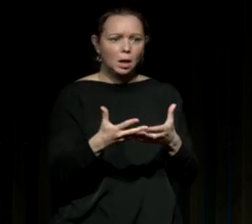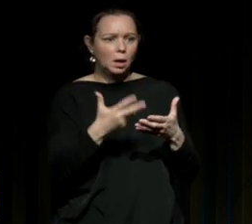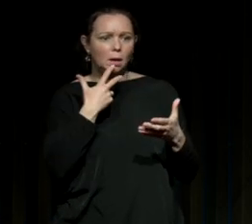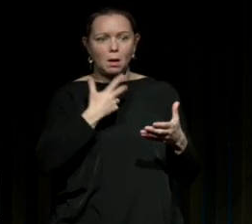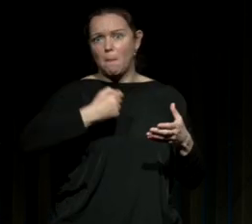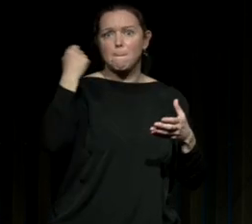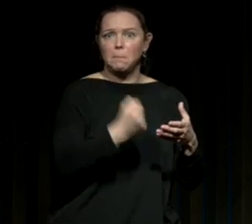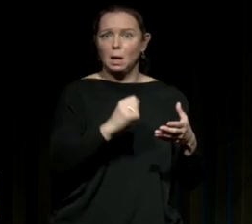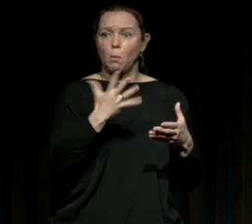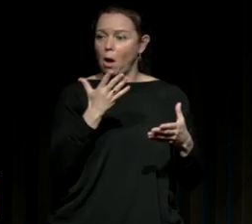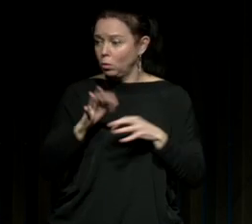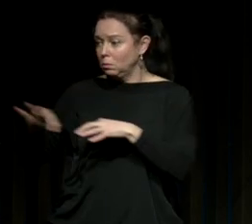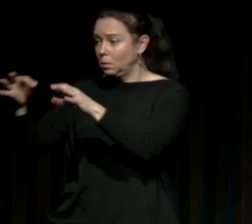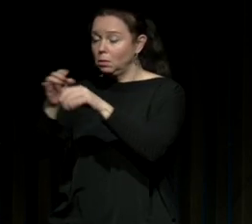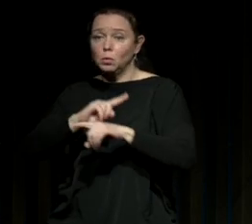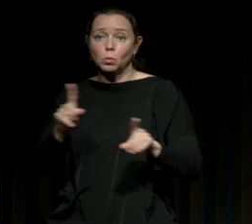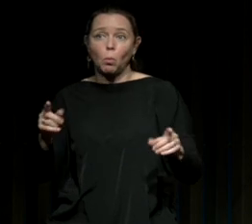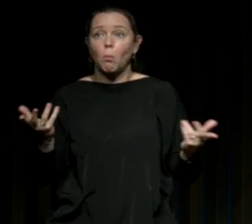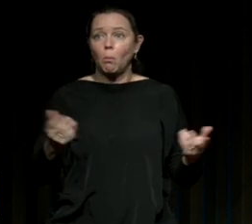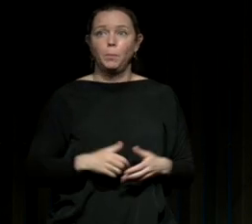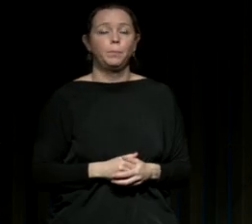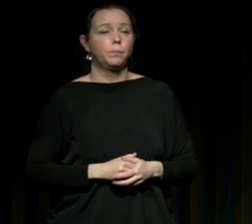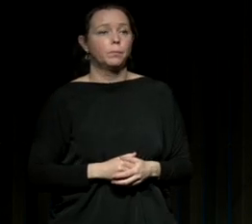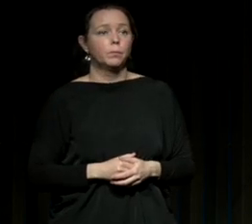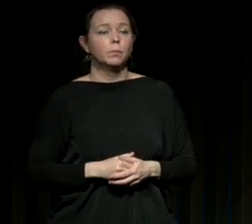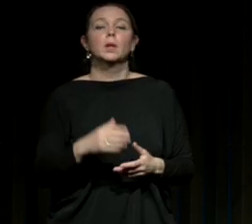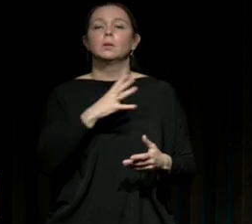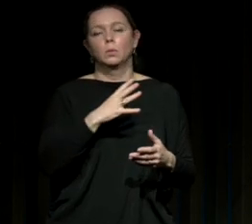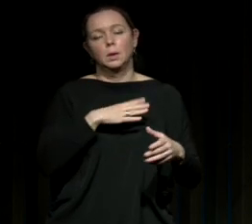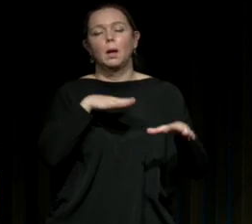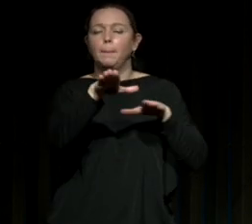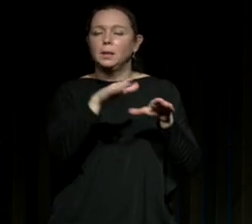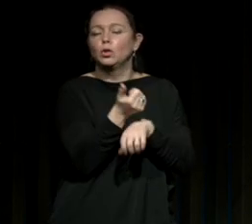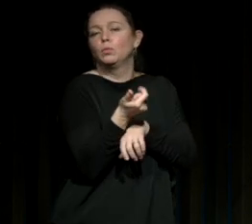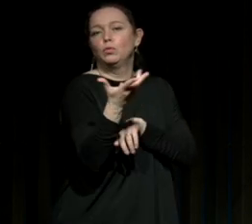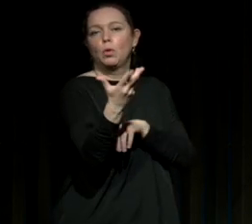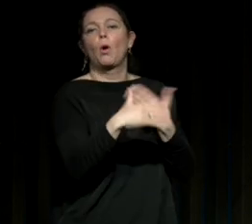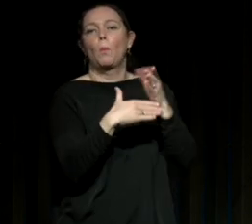voilà alors il ya différentes procédures que je vais vous montrer juste après en tout cas voilà